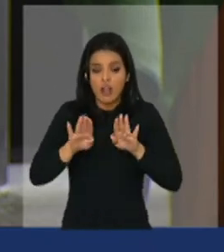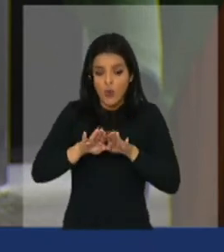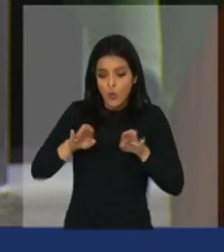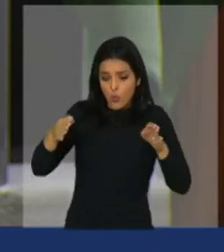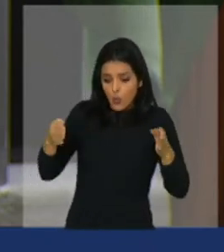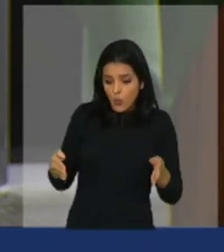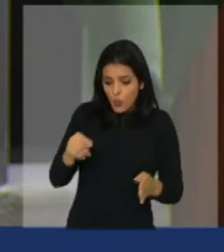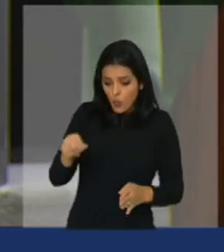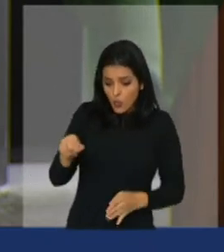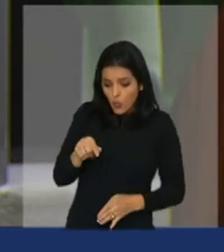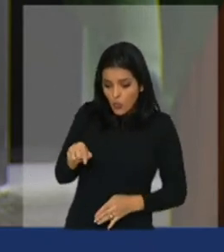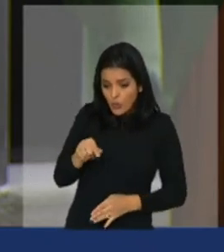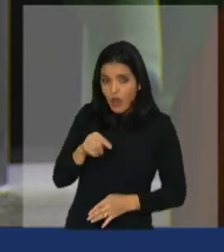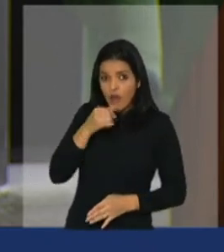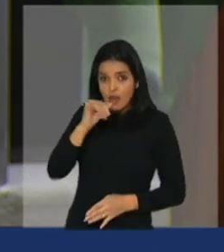O MUNDO, SÃO AUD TAVEIS, E